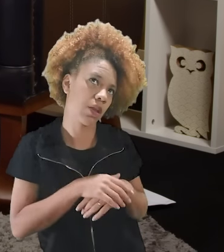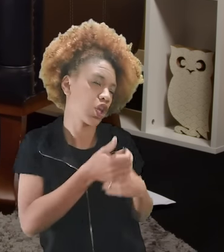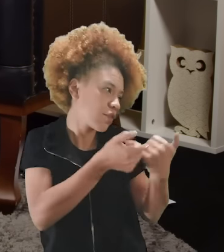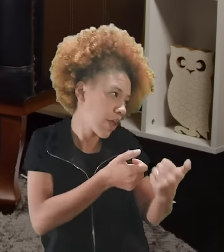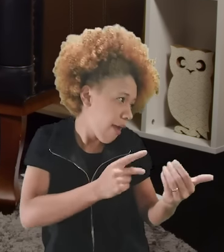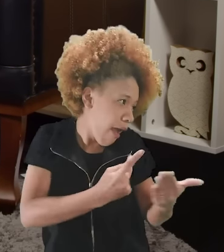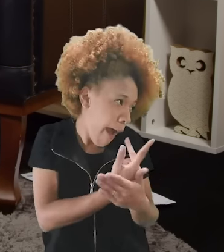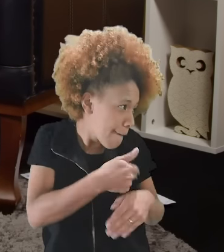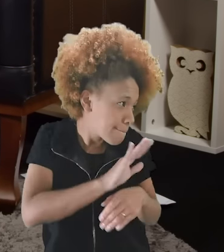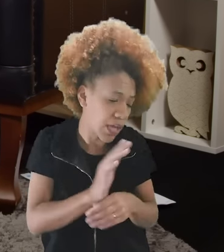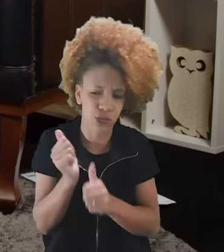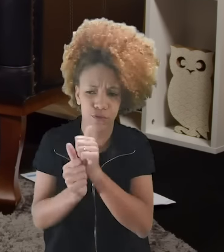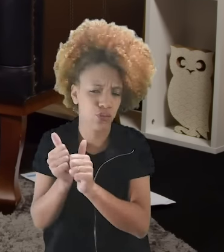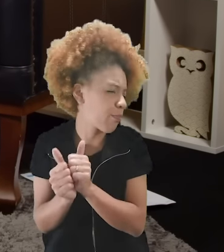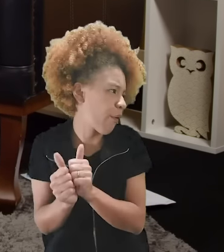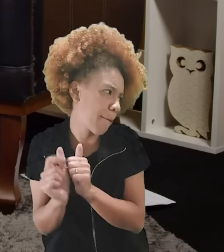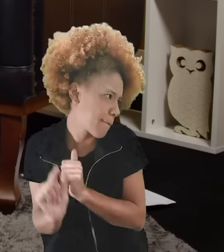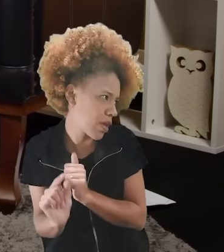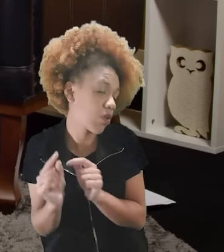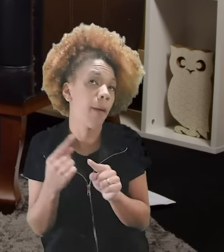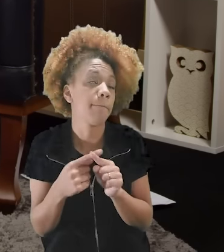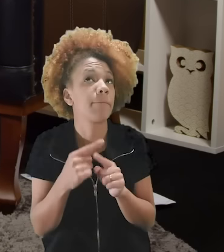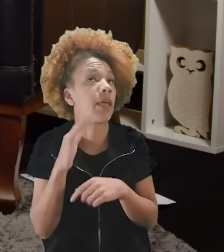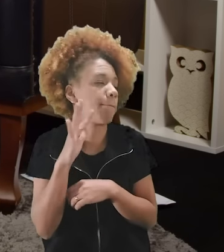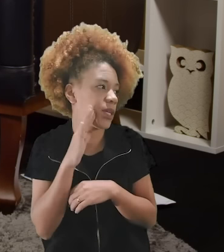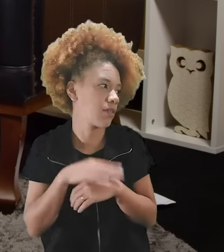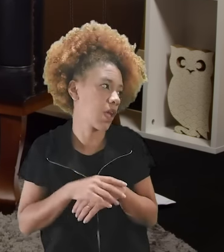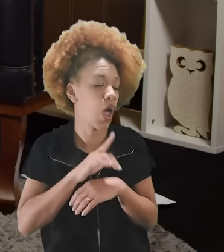errar muito mais do que no futebol porque como tem mais dinamismo pensa assim League of Legends você